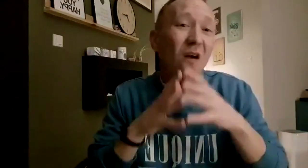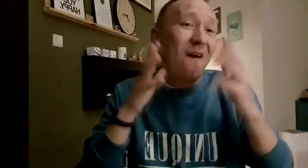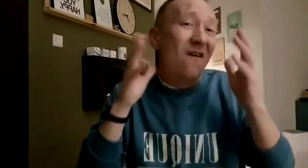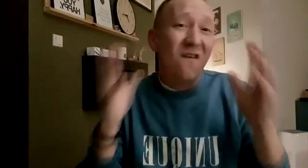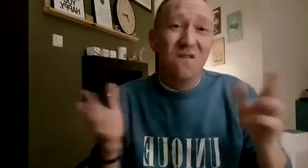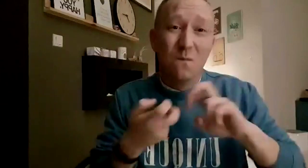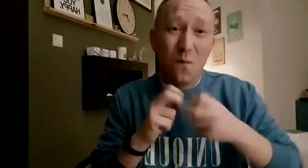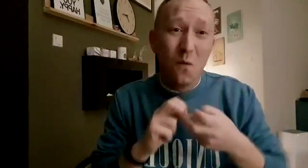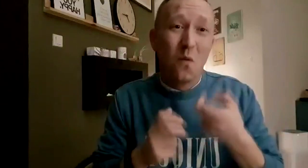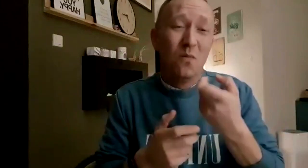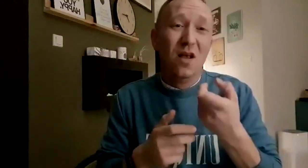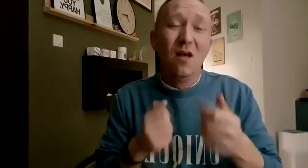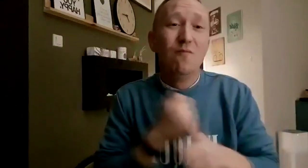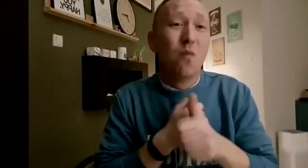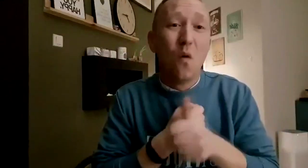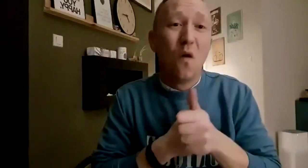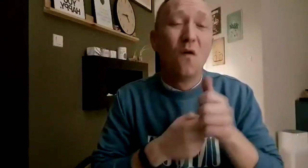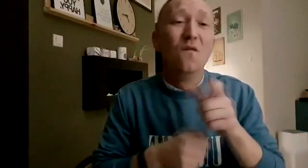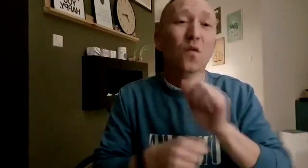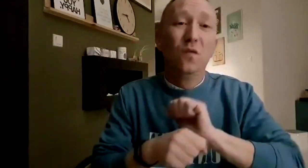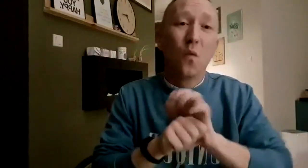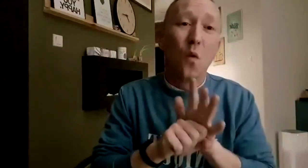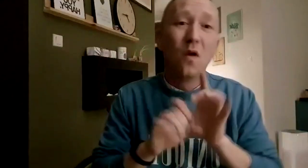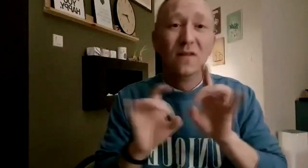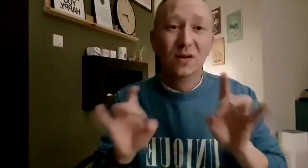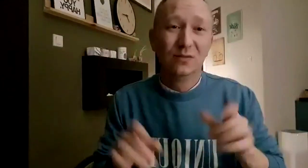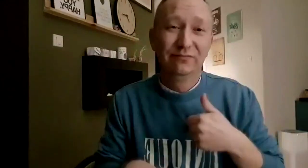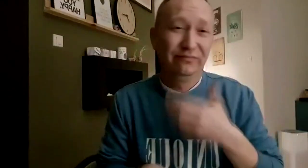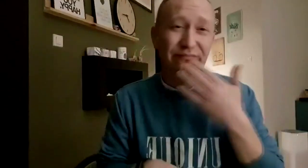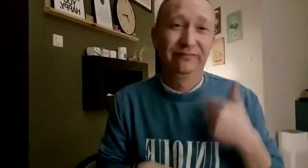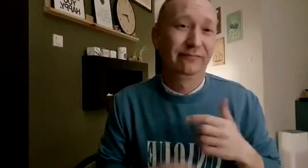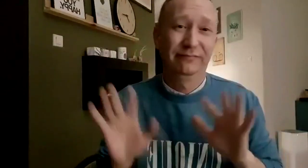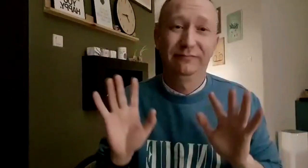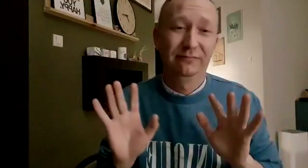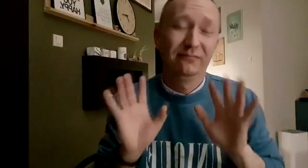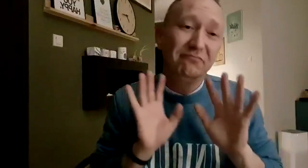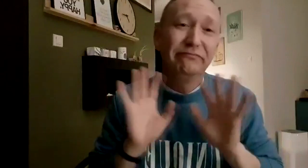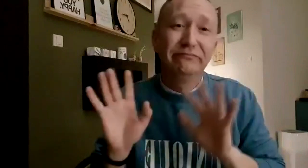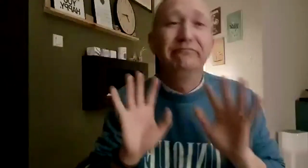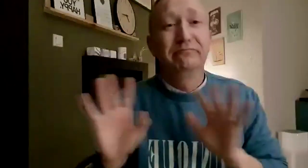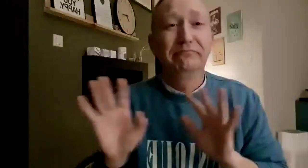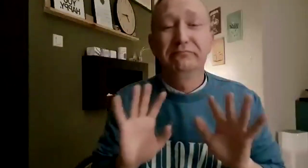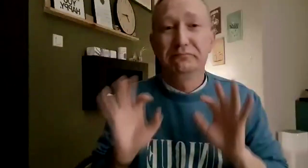Ja nie mam wielkiego problemu z powodu koronawirusa.